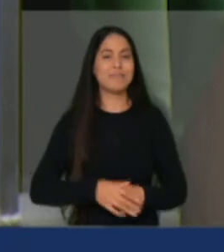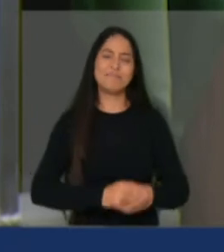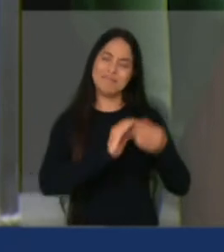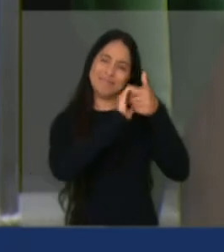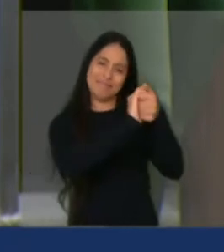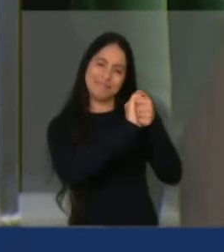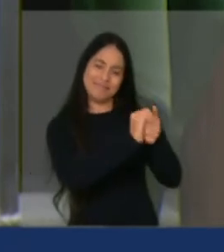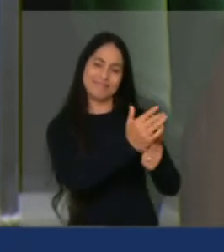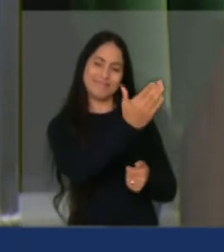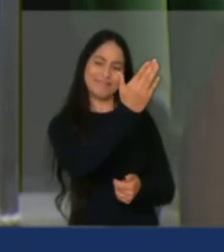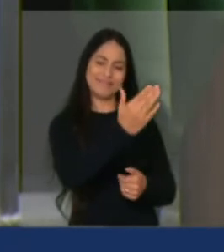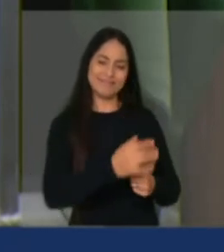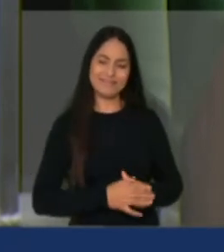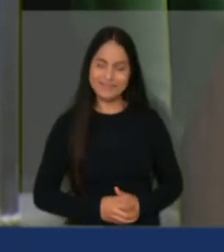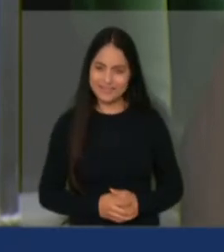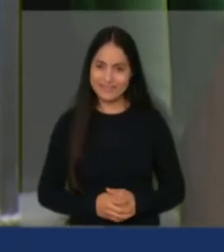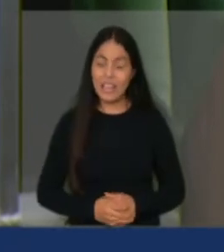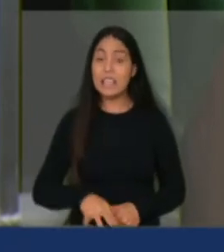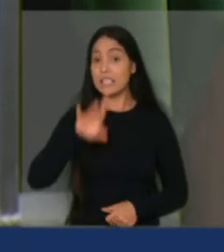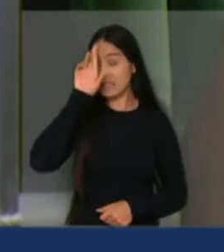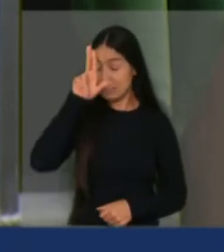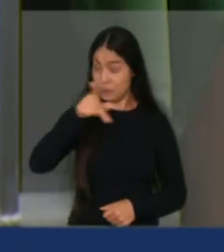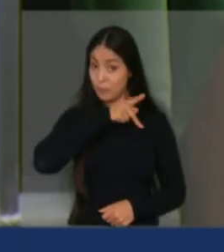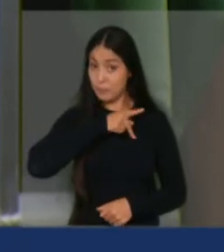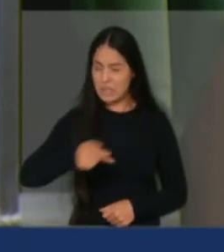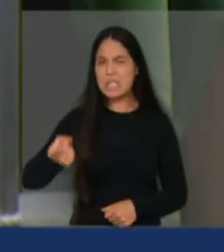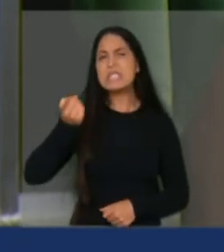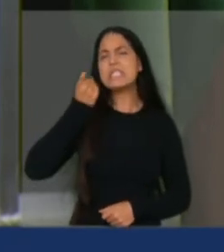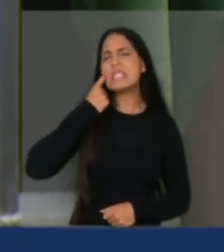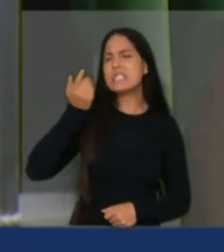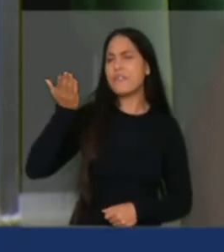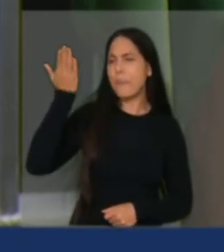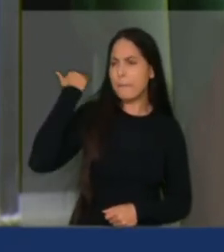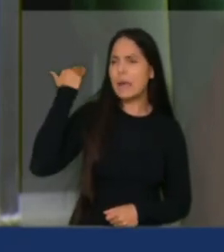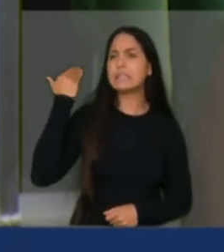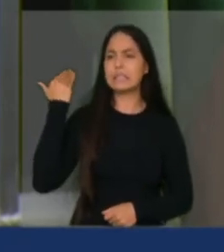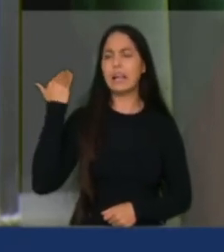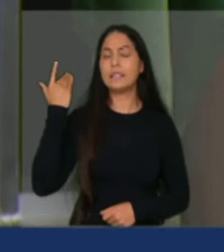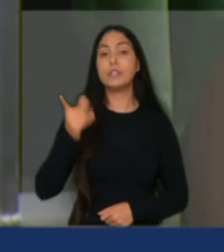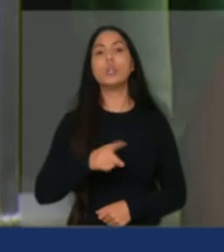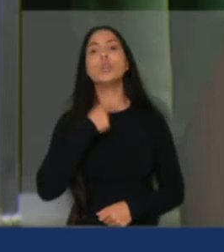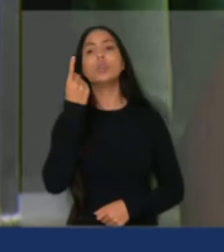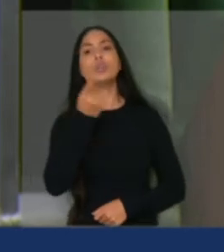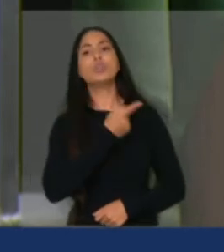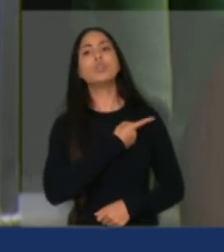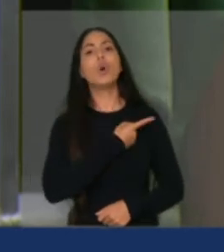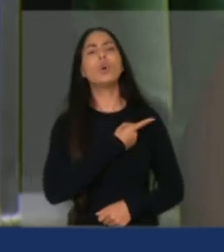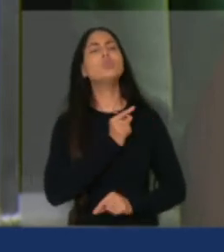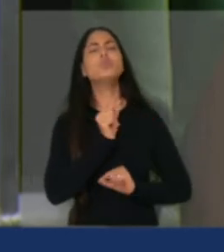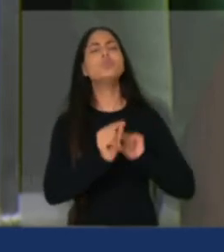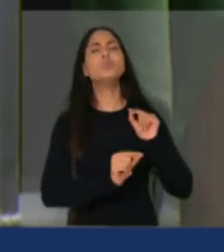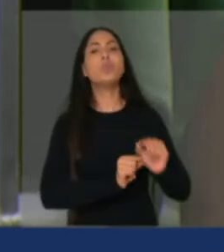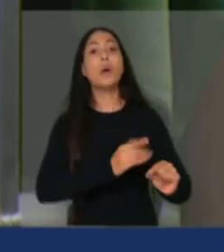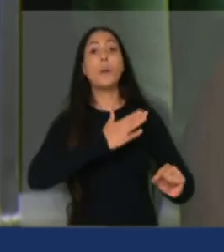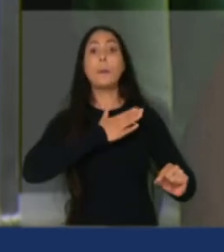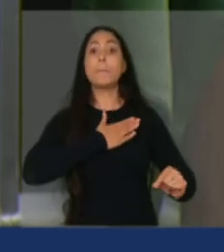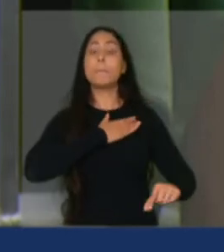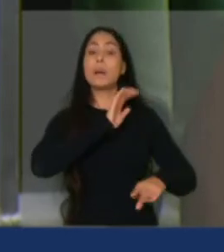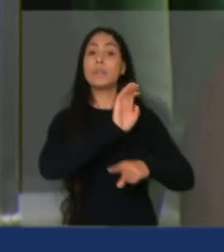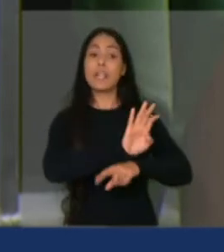SENHOR PRESIDENTE, NA ÚLTIMA SEXTA-FEIRA, FIZEMOS A ENTREGA NO MEU QUERIDO ESTADO DO